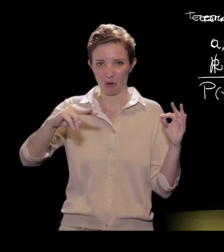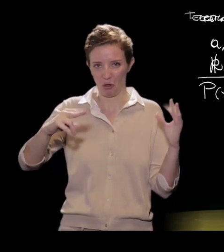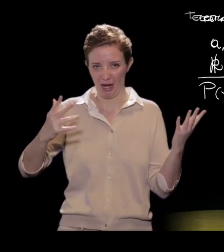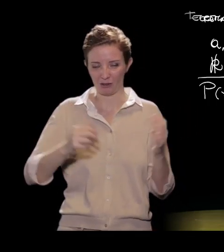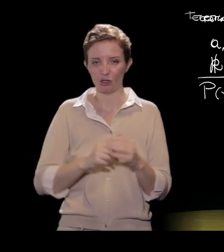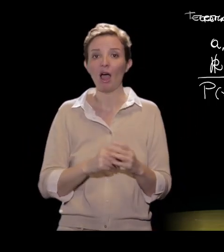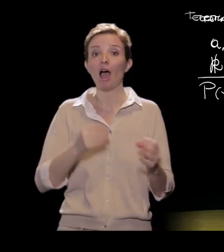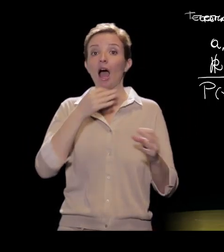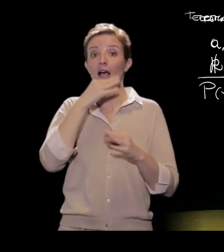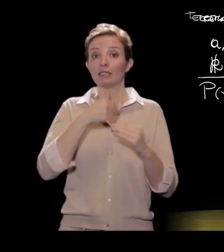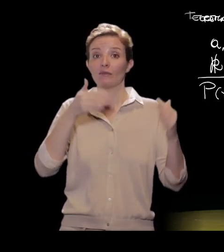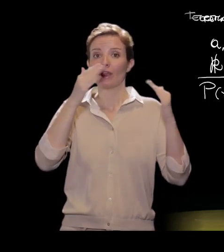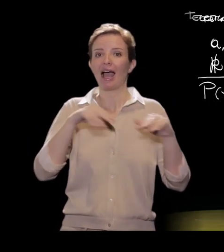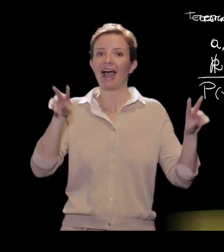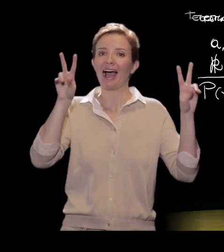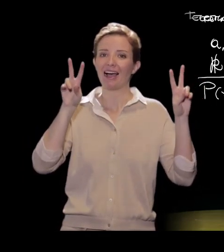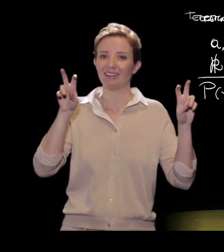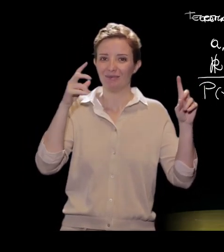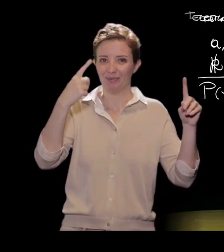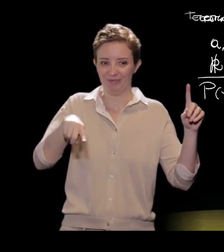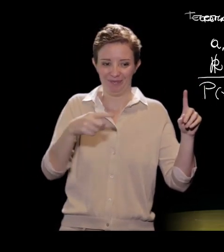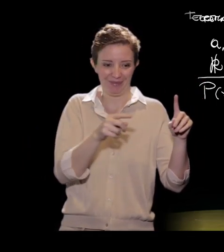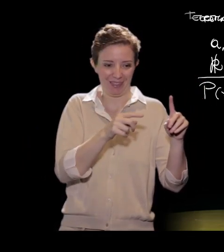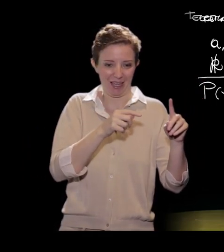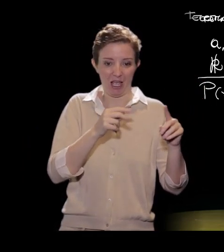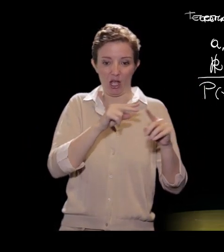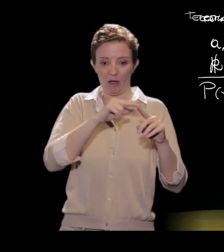Il tema principale delle equazioni di grado superiore al secondo